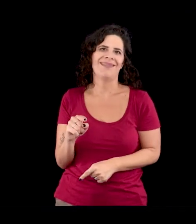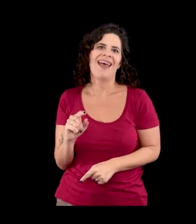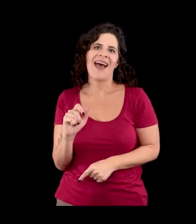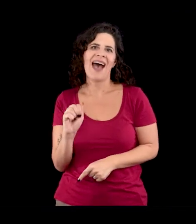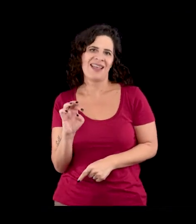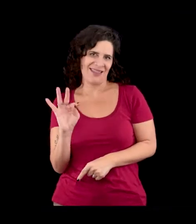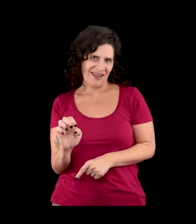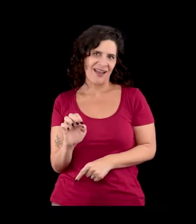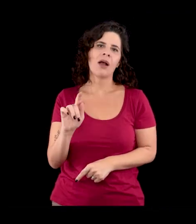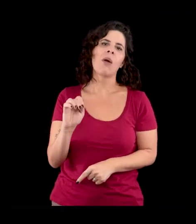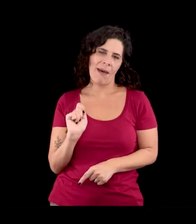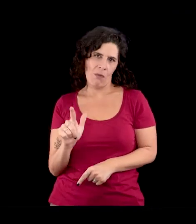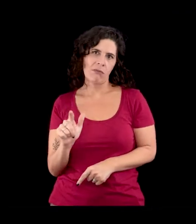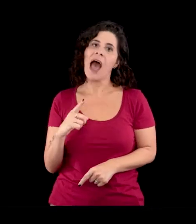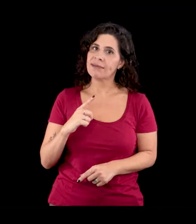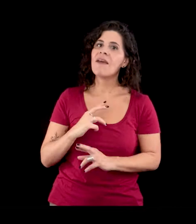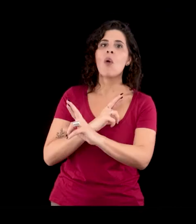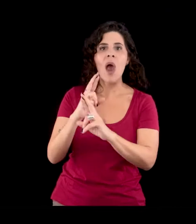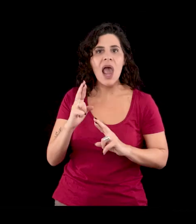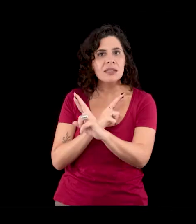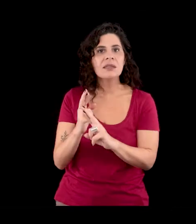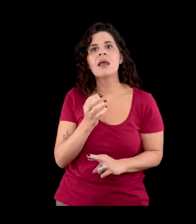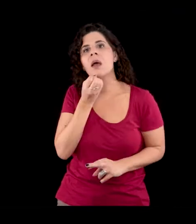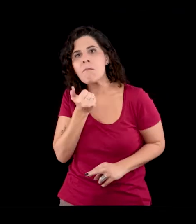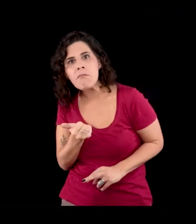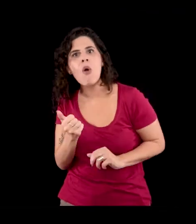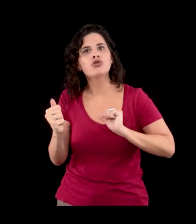e ali tive um bom relacionamento com Franco Terranova